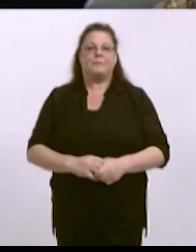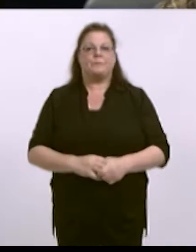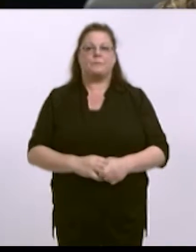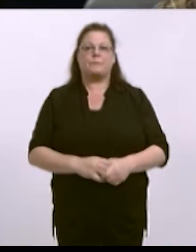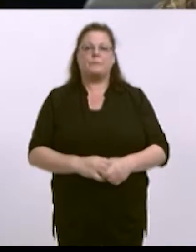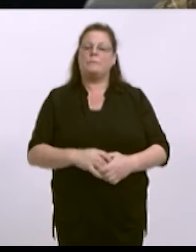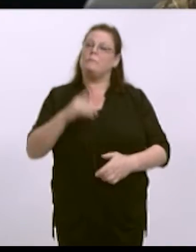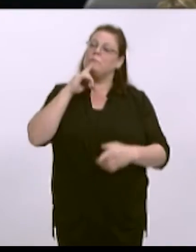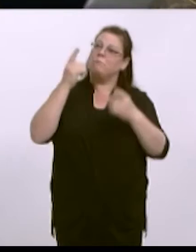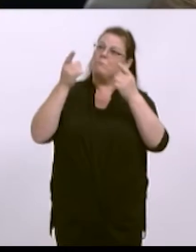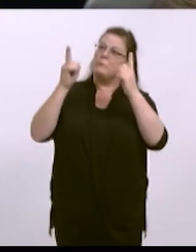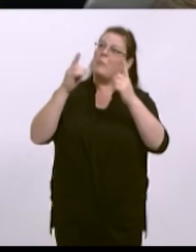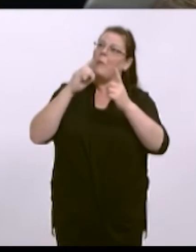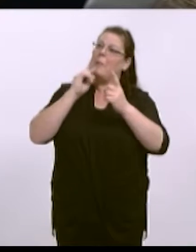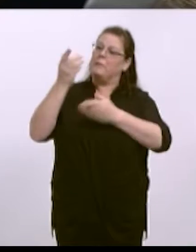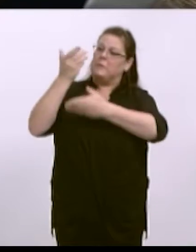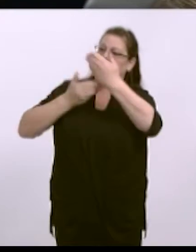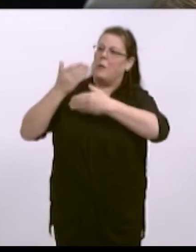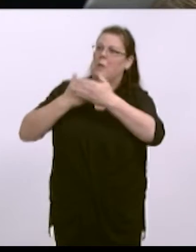am y galw ar wasanaethau gofal sylfaenol? OAQ(5)0213(FM)